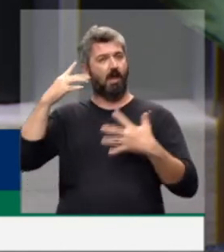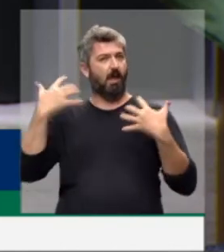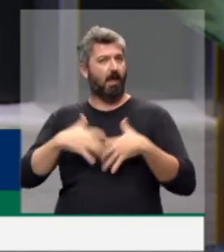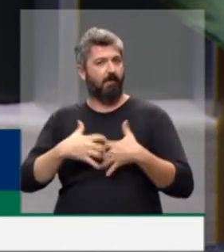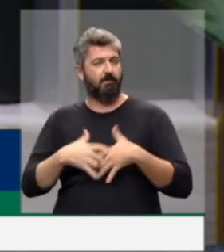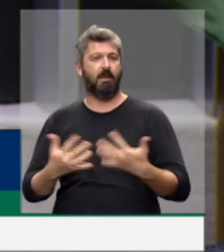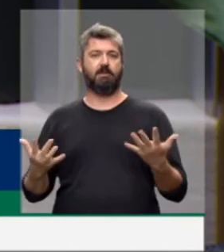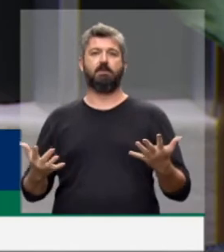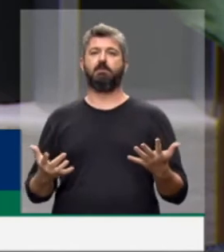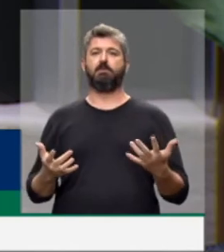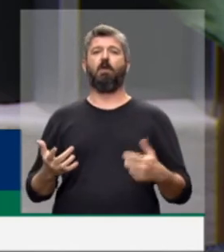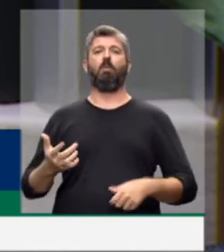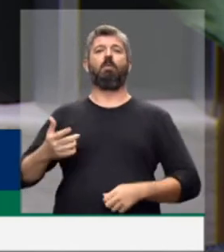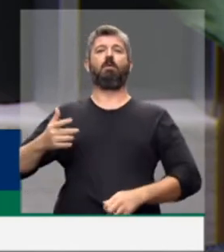ENERGIA LIMPA PORQUE ISSO FAZ